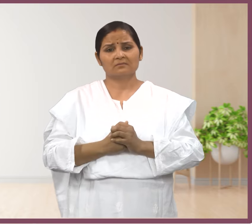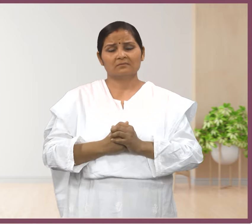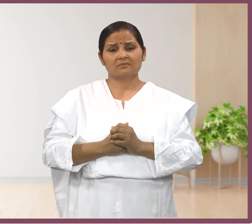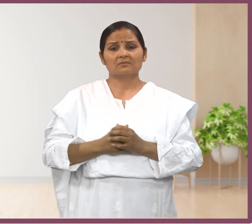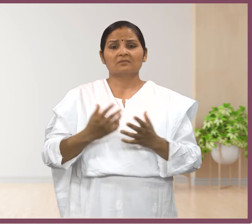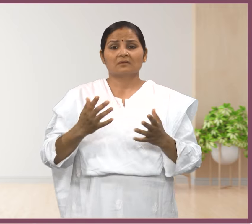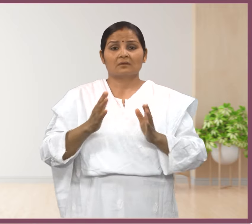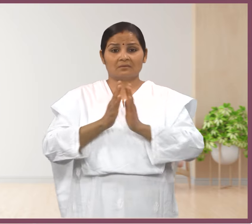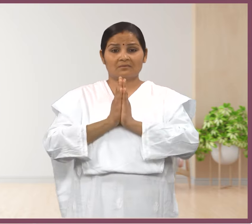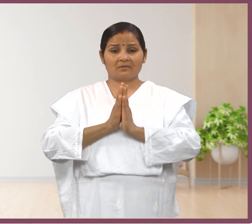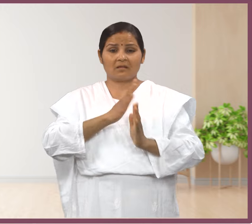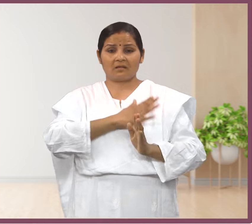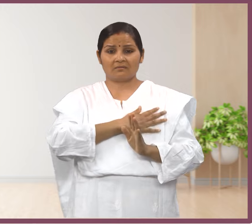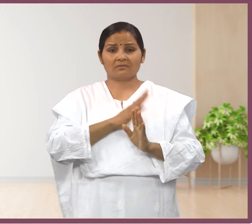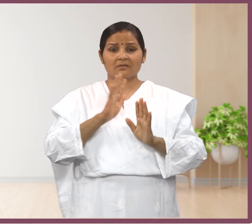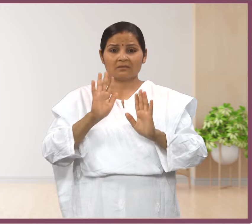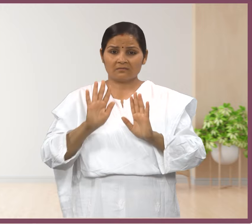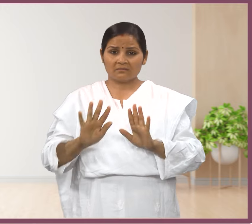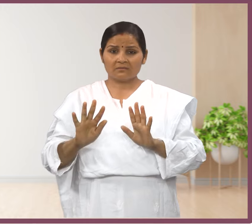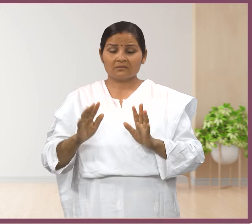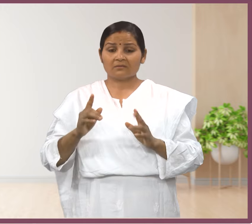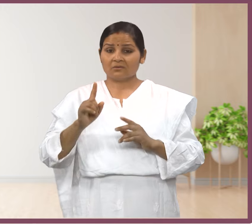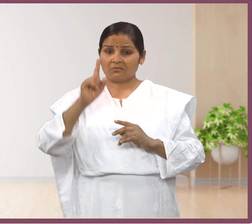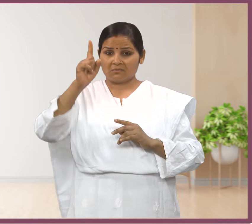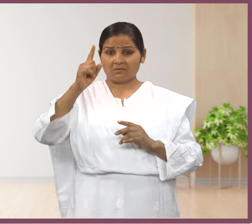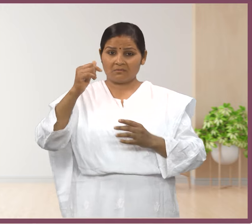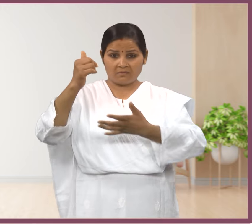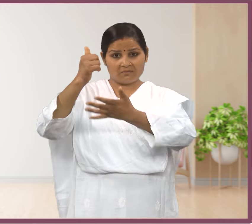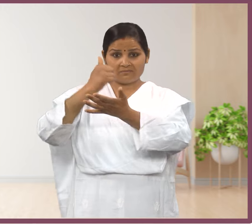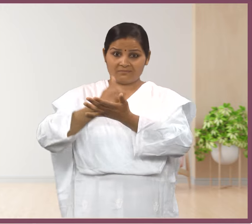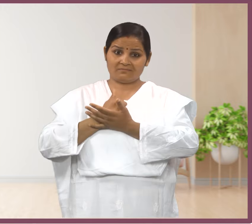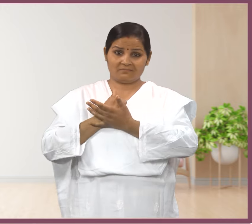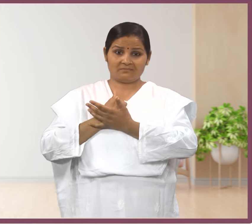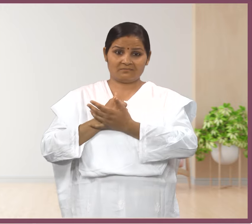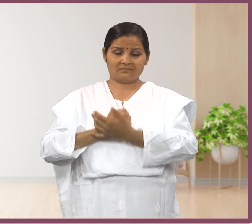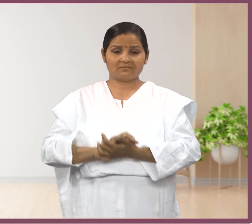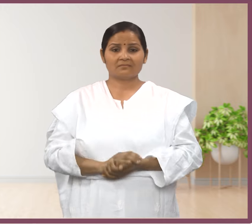ఎందుకంటే మనం ఈశ్వరుని పైన విశ్వాసం పెట్టినట్లయితే అతను తప్పకుండా మనకు సహాయం చేస్తారు